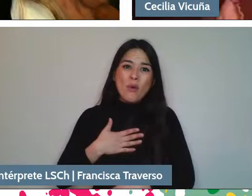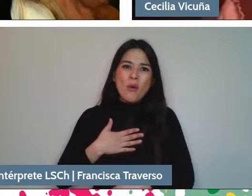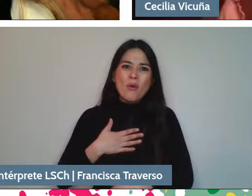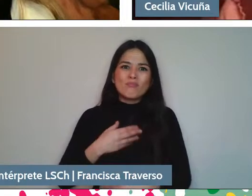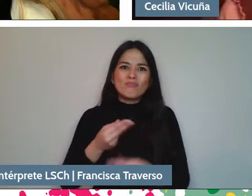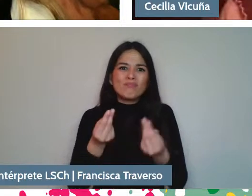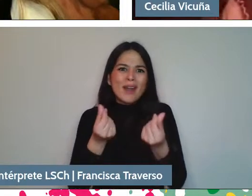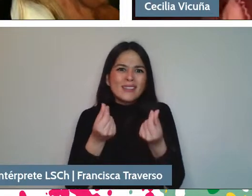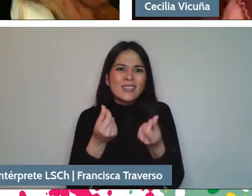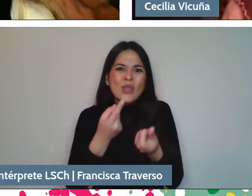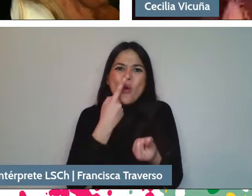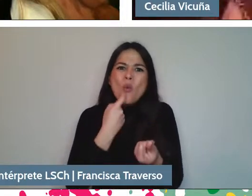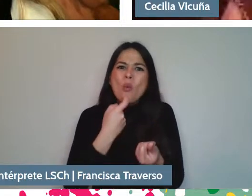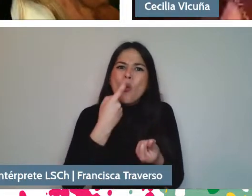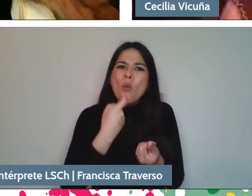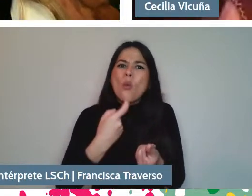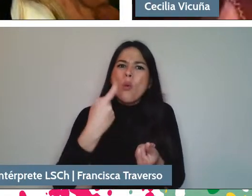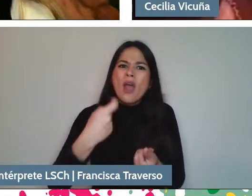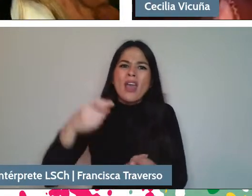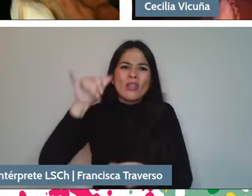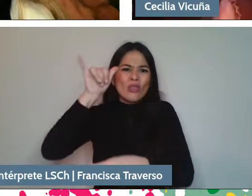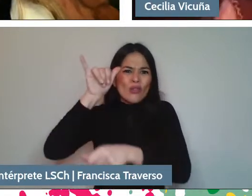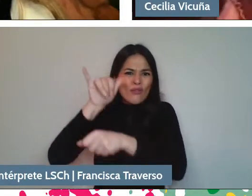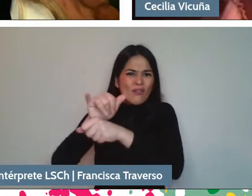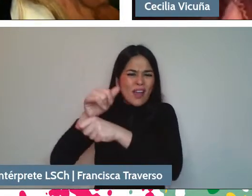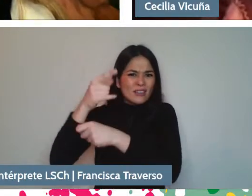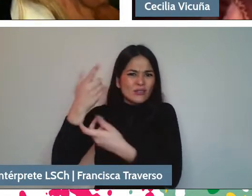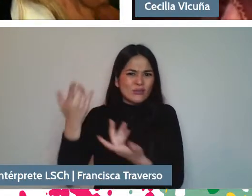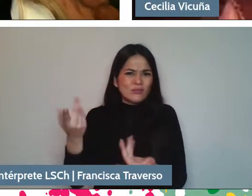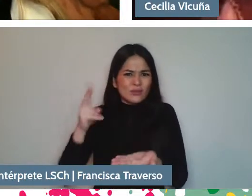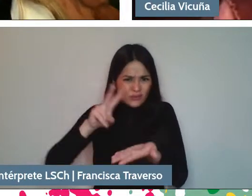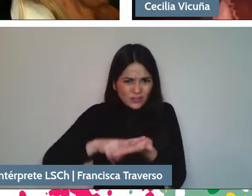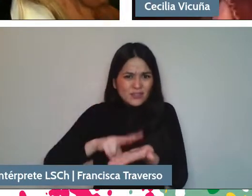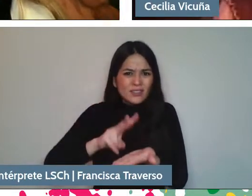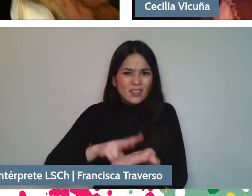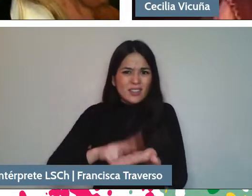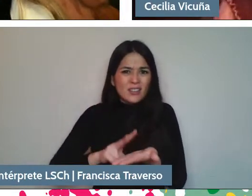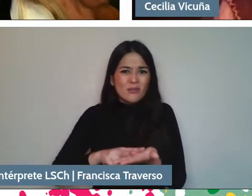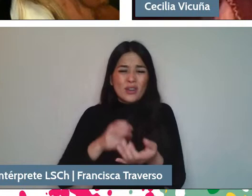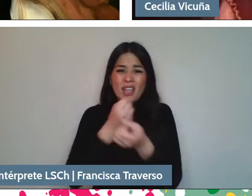y, en realidad, también a mí me parece un cuento de hadas porque no se puede creer la diferencia.